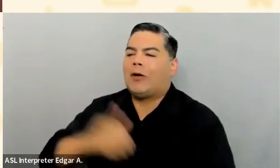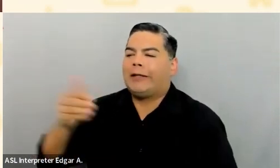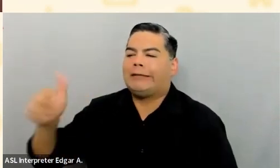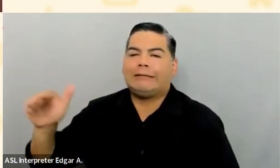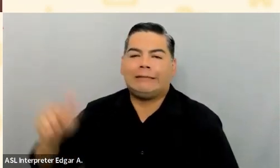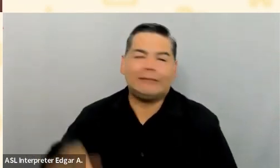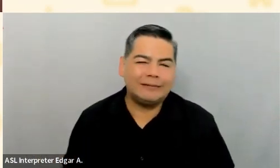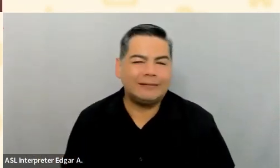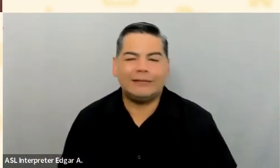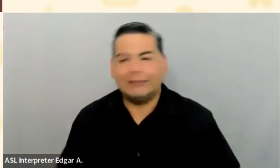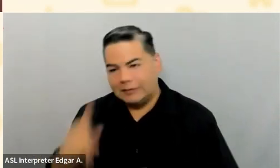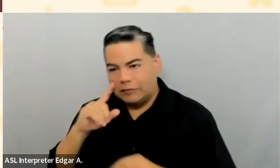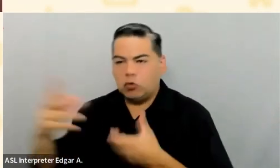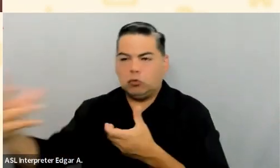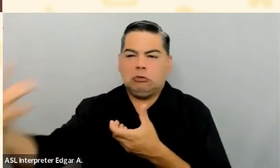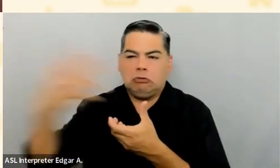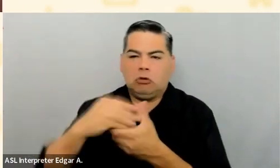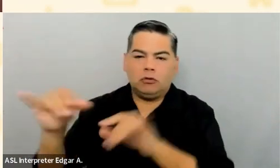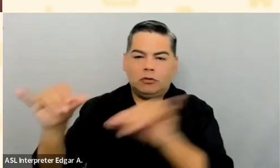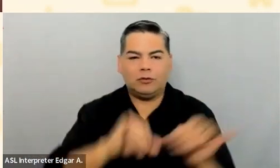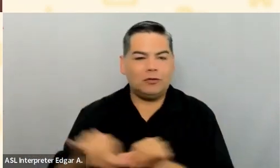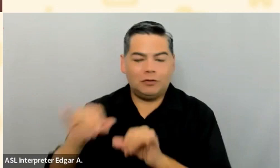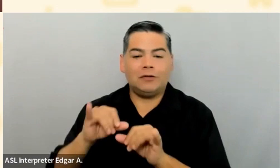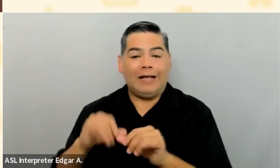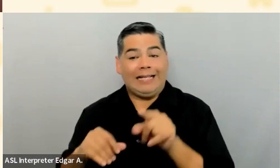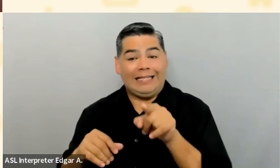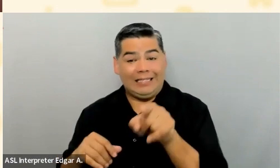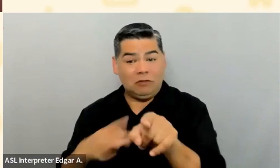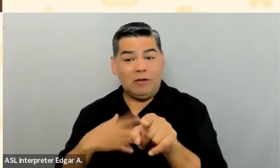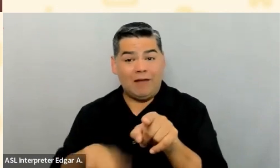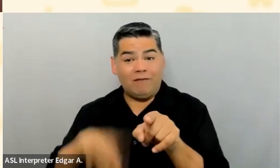Entonces, ¿por dónde empezar? Encontré esta imagen y pensé: ése era yo tratando de escribir esta charla.